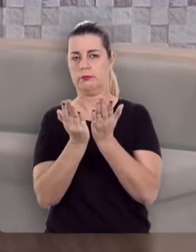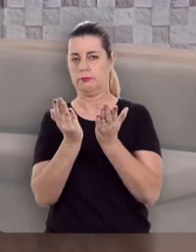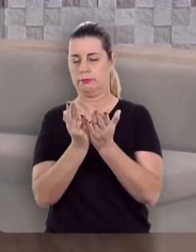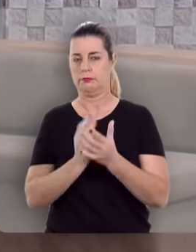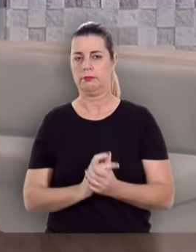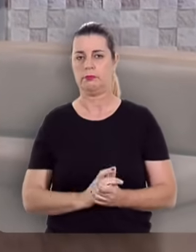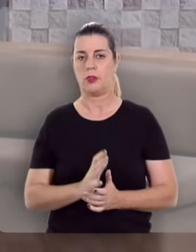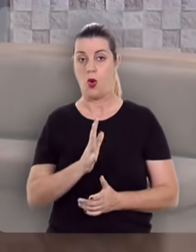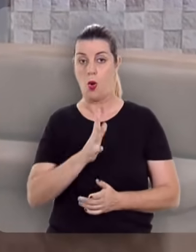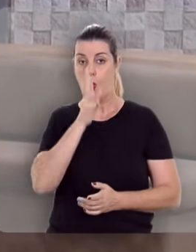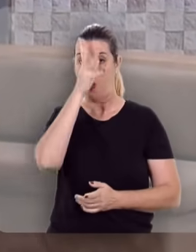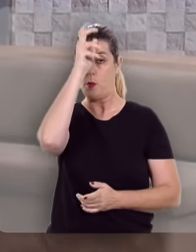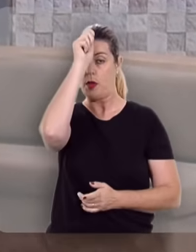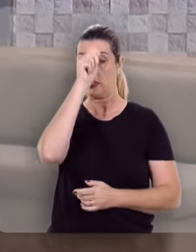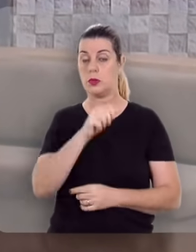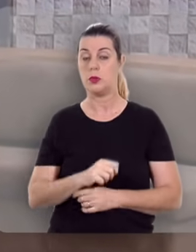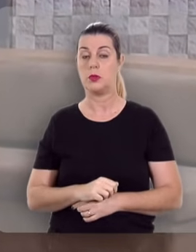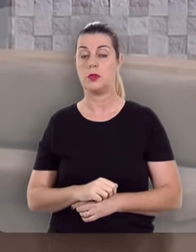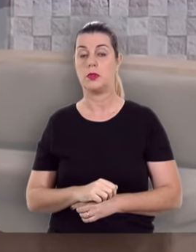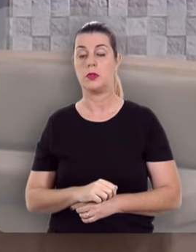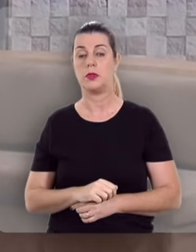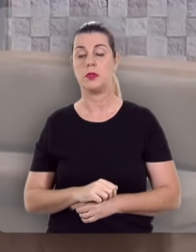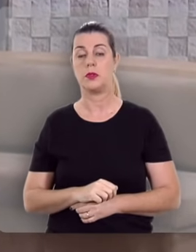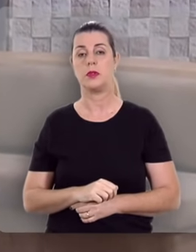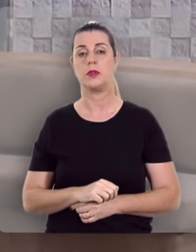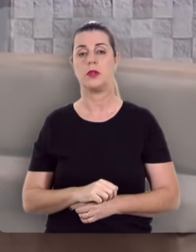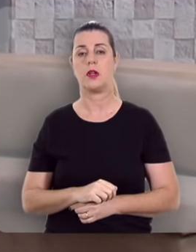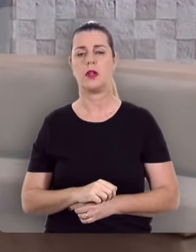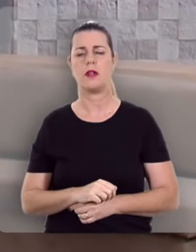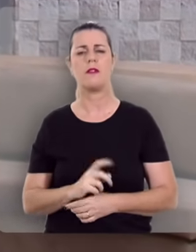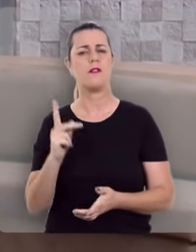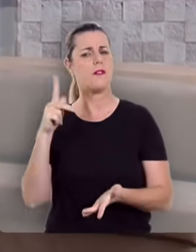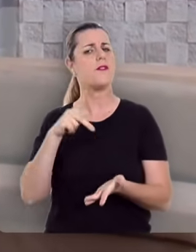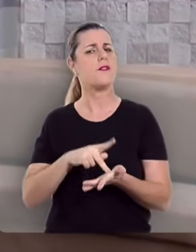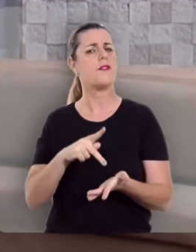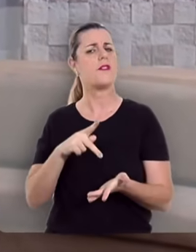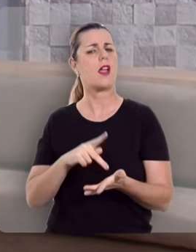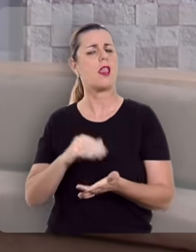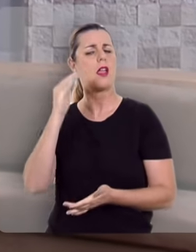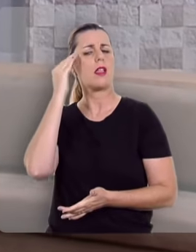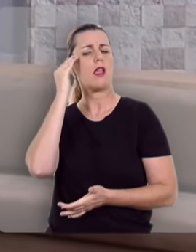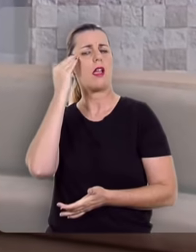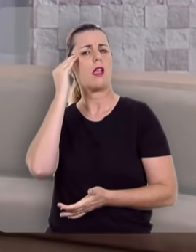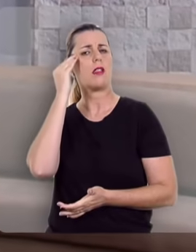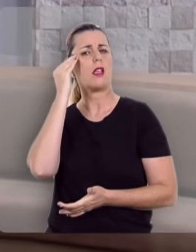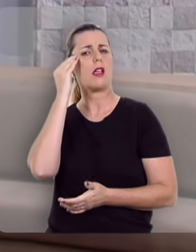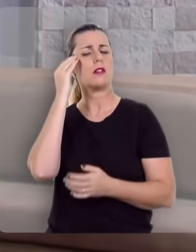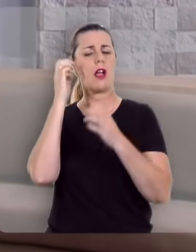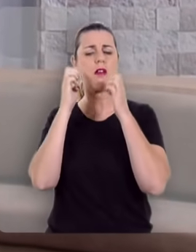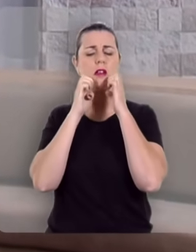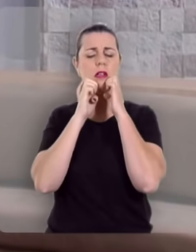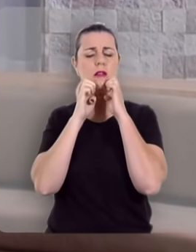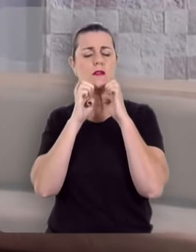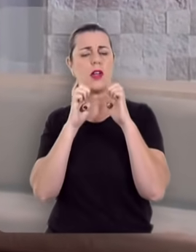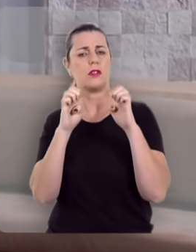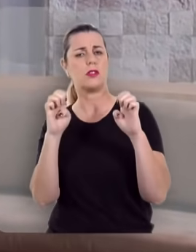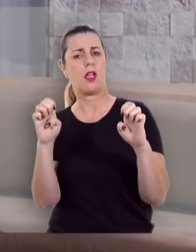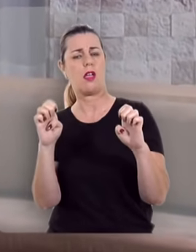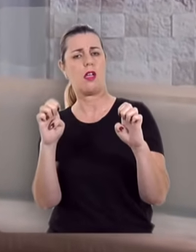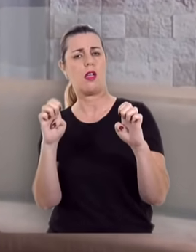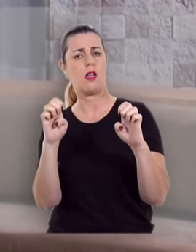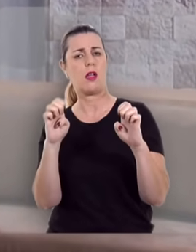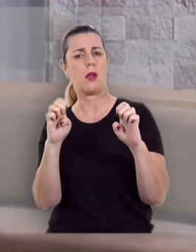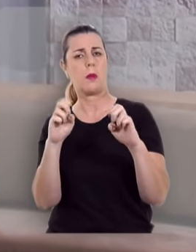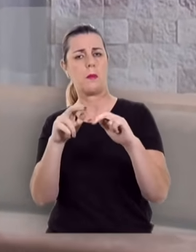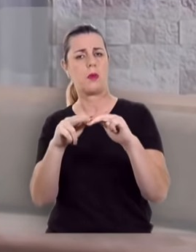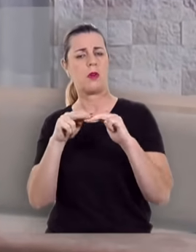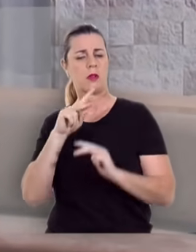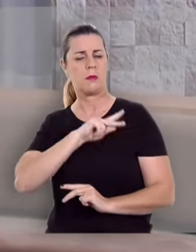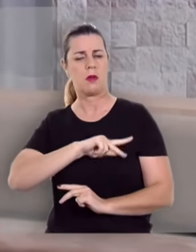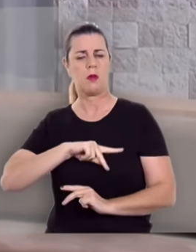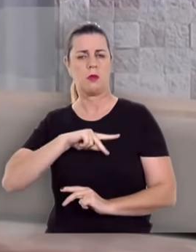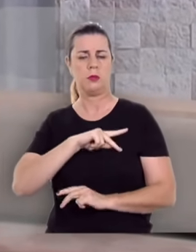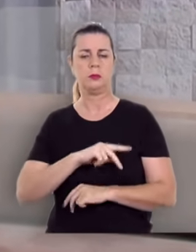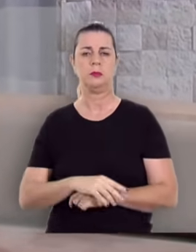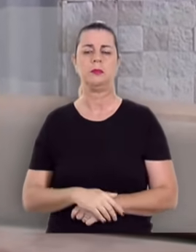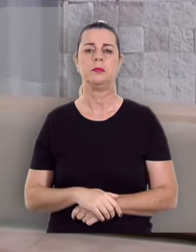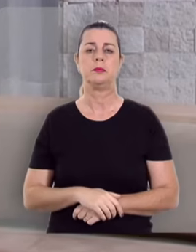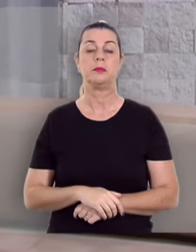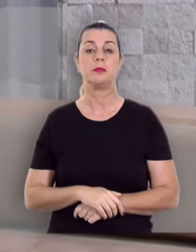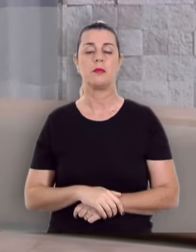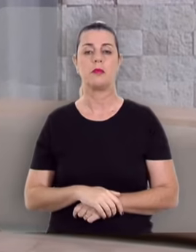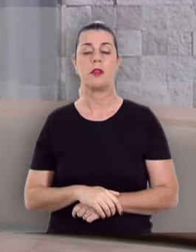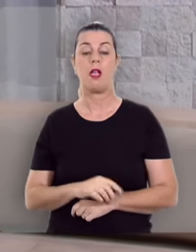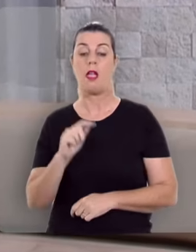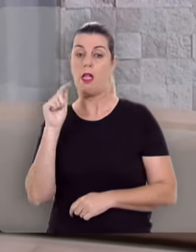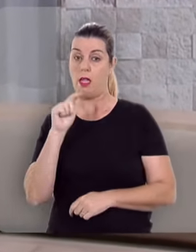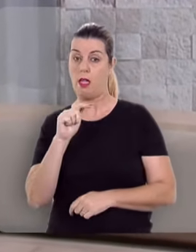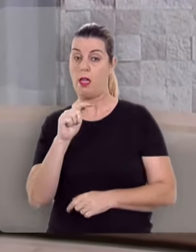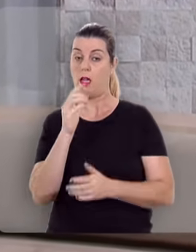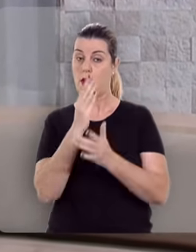os romanos é corretamente entendido como o evangelho segundo Paulo eu e ele lá no capítulo